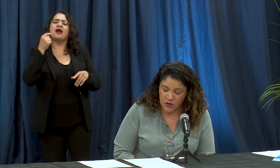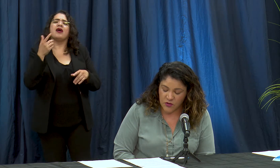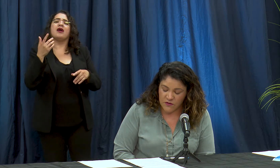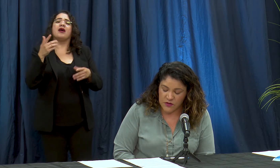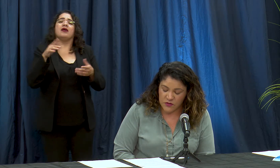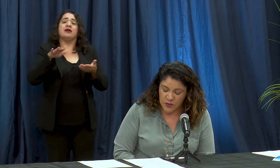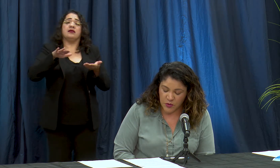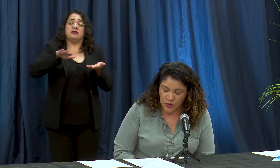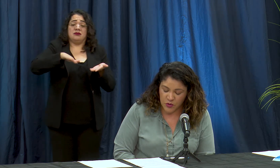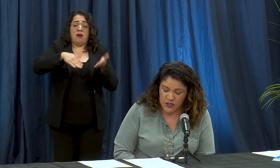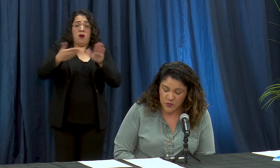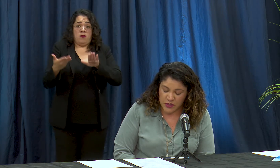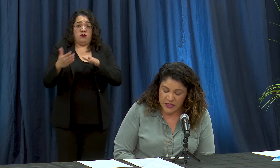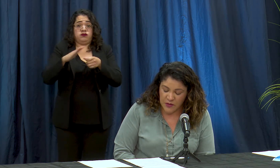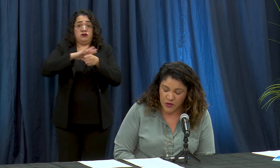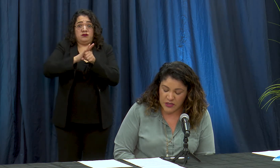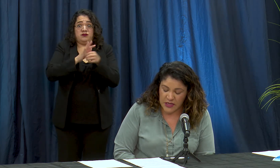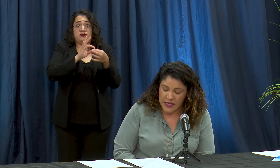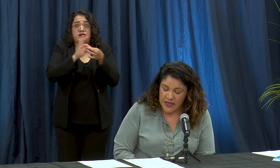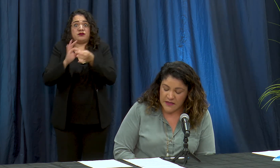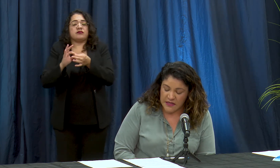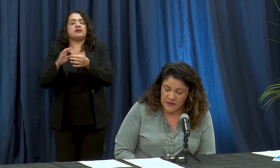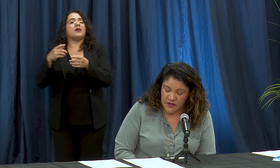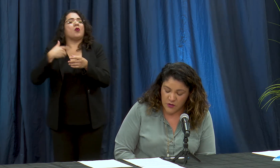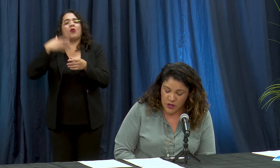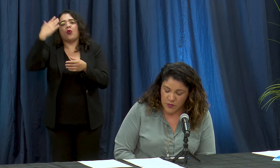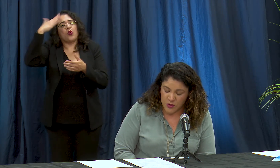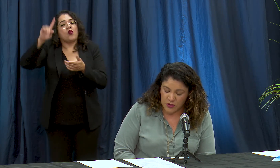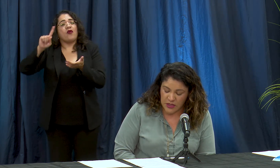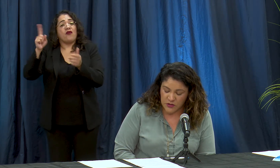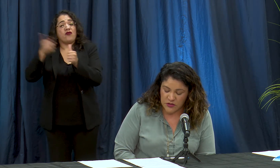coronavirus a produ ho después de la muerte del in davido y por lo tanto say